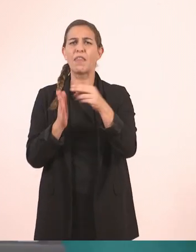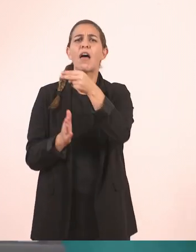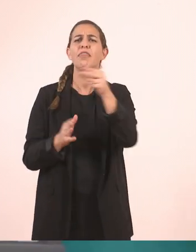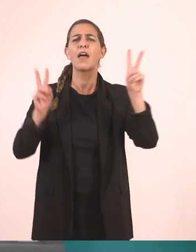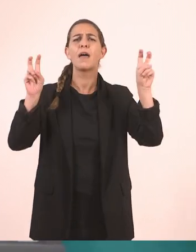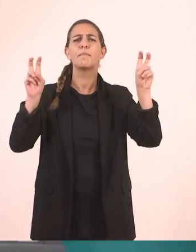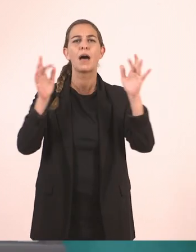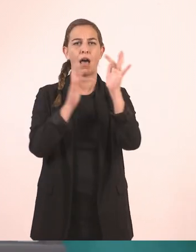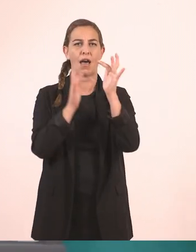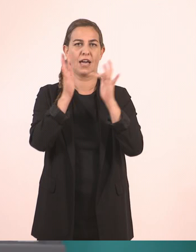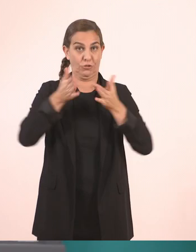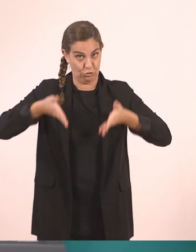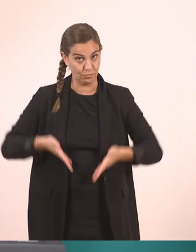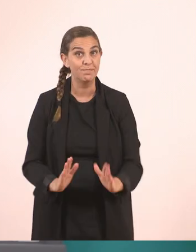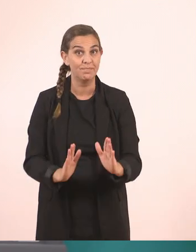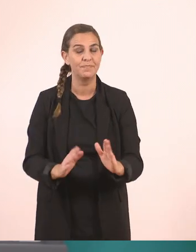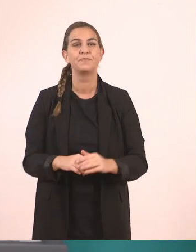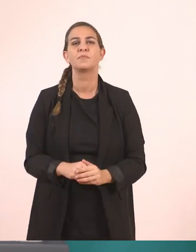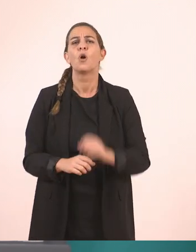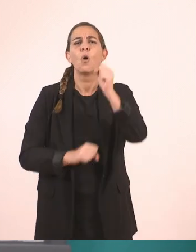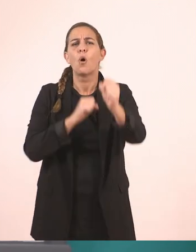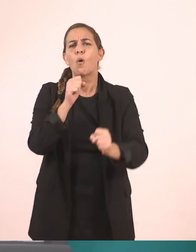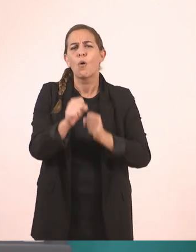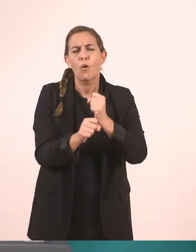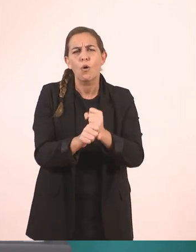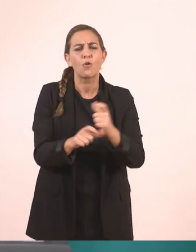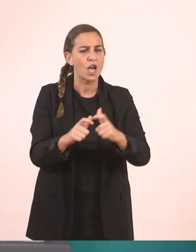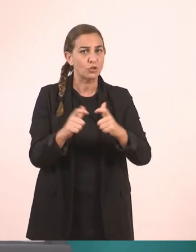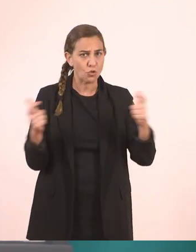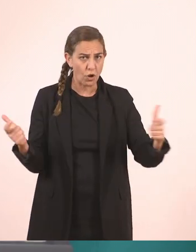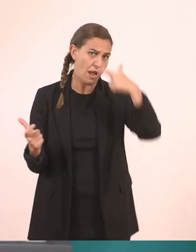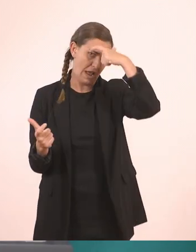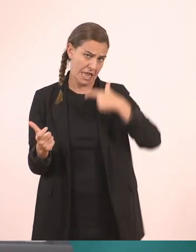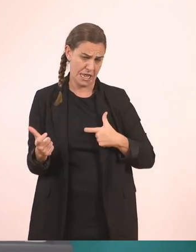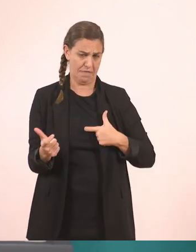Τόσα χρόνια στο σχολείο κάνουμε ένα παιχνίδι με τα παιδιά της τάξης μου.